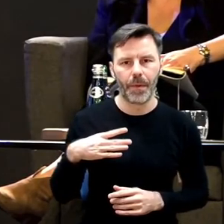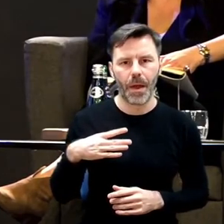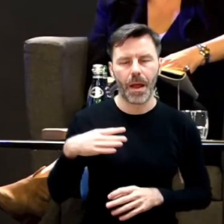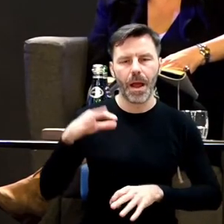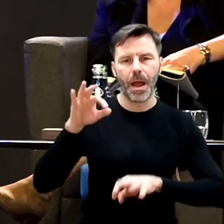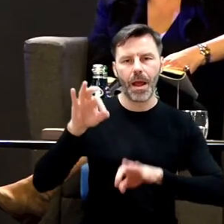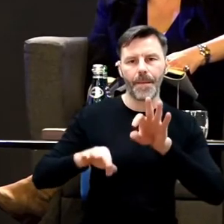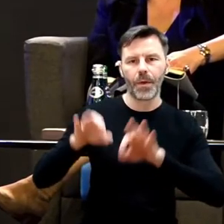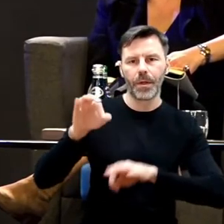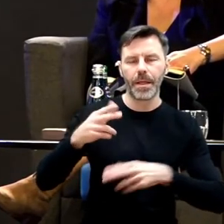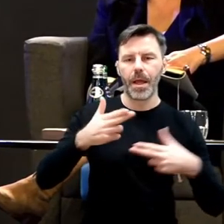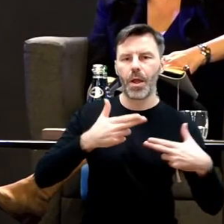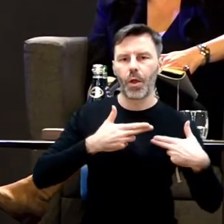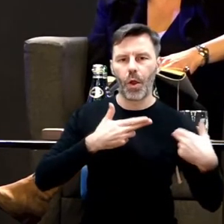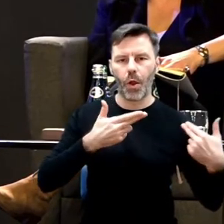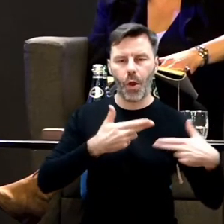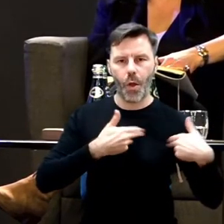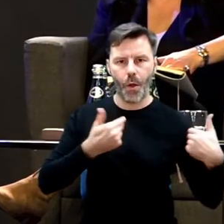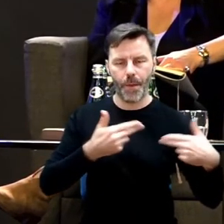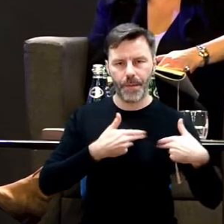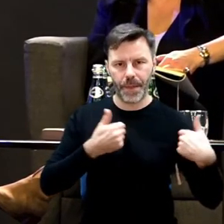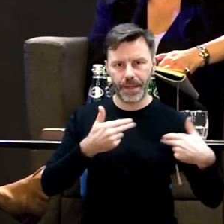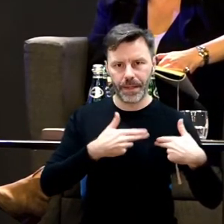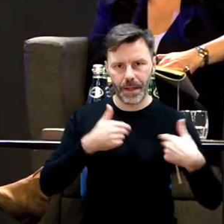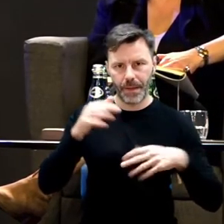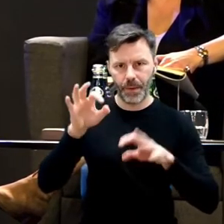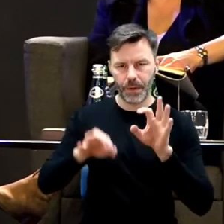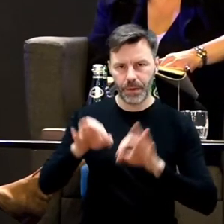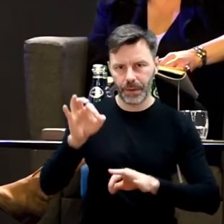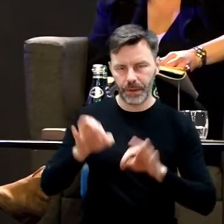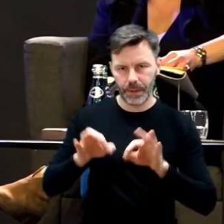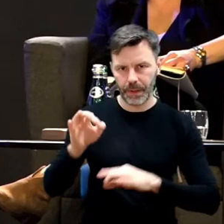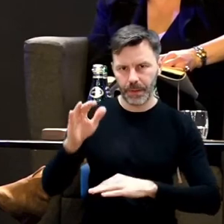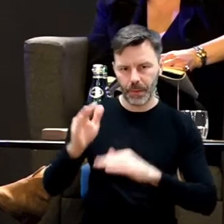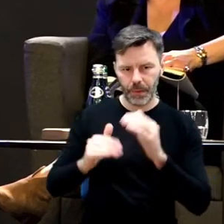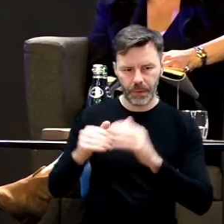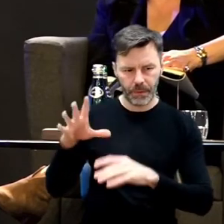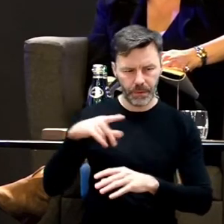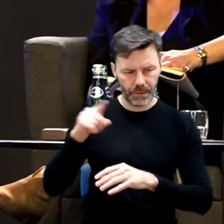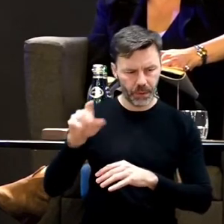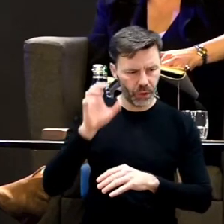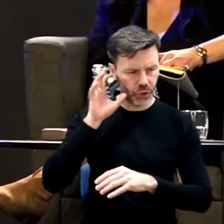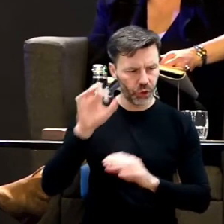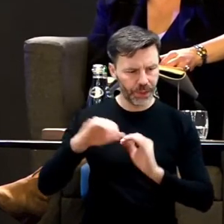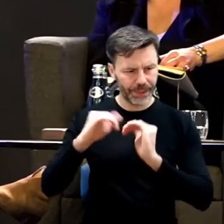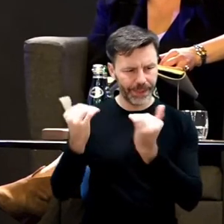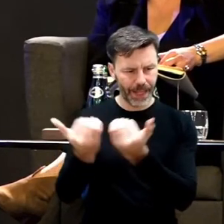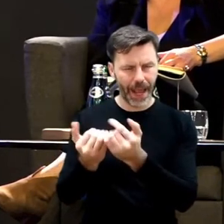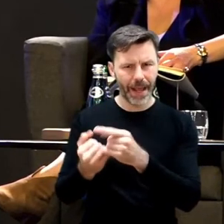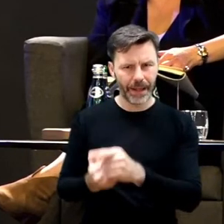Komisji Infrastruktury bodajże w Sejmie naszej ojczyzny.